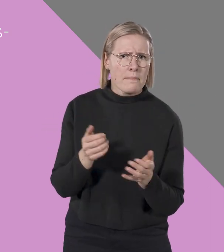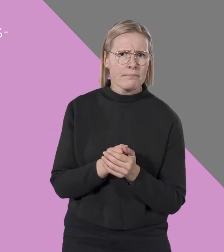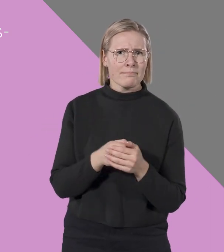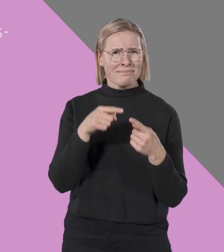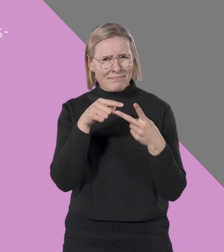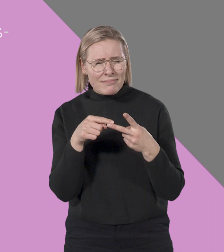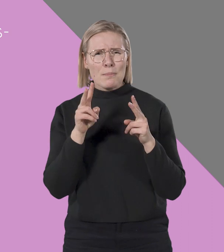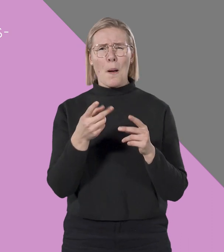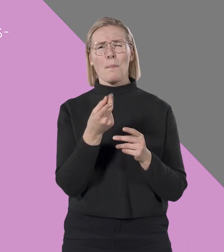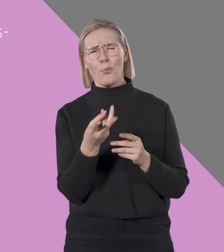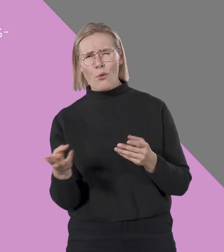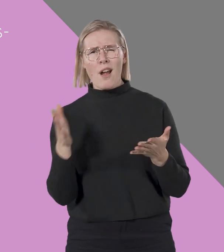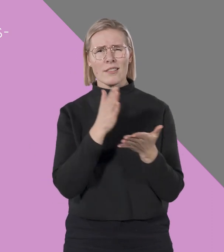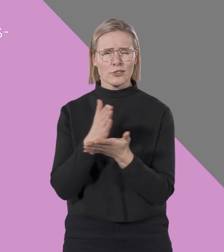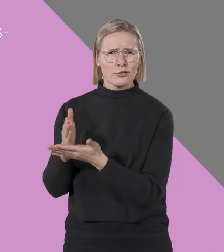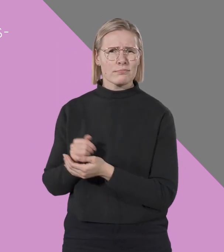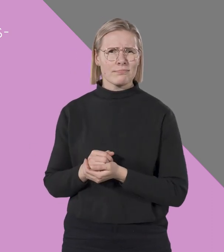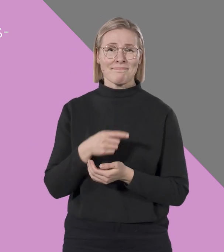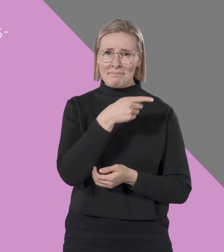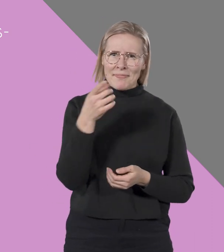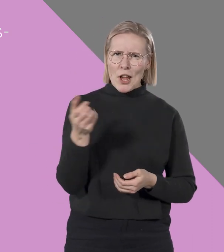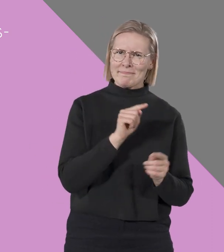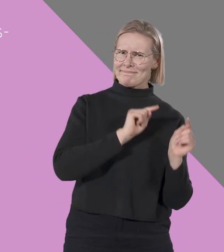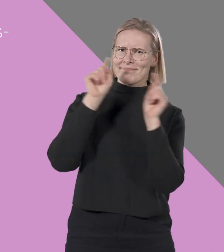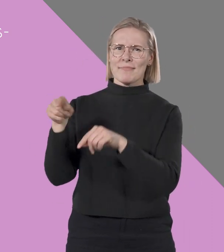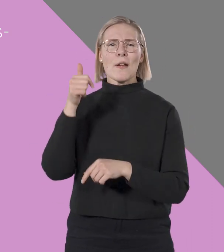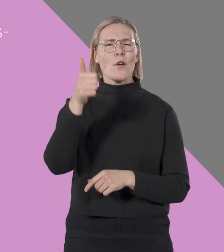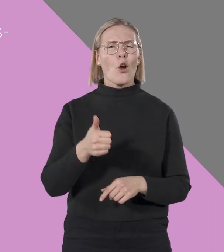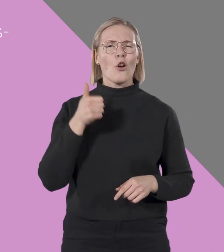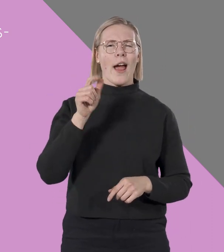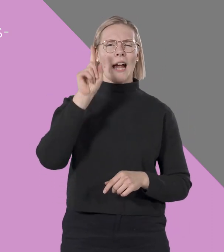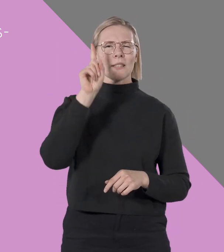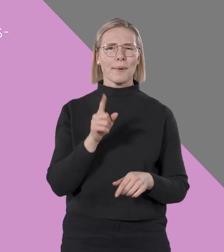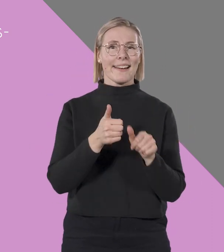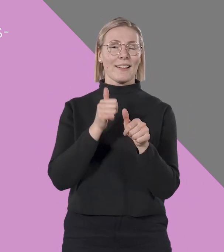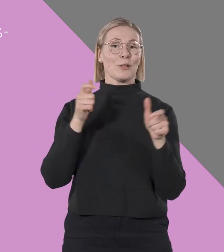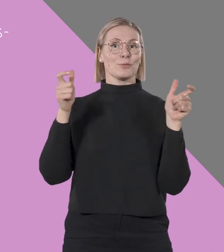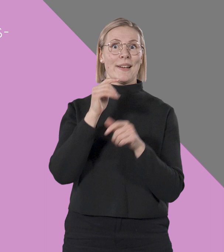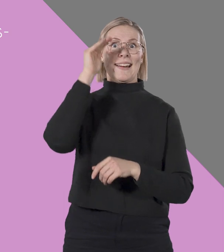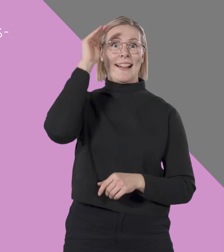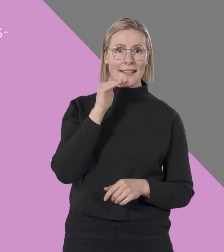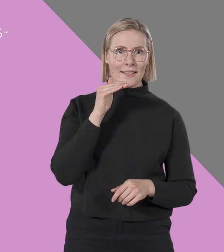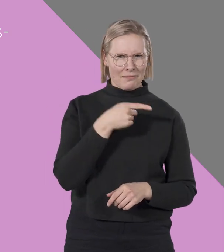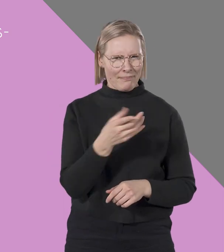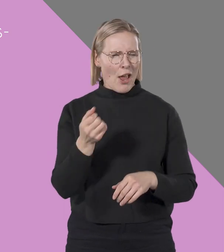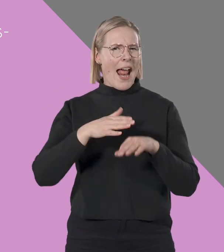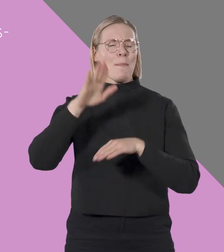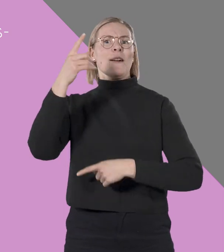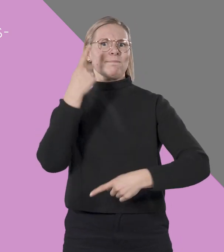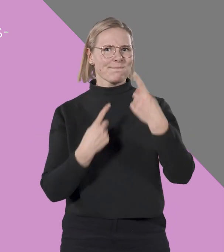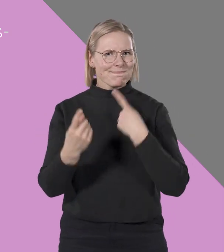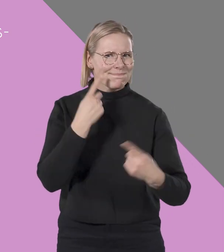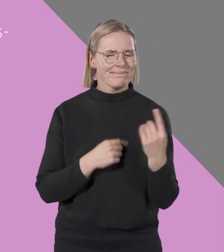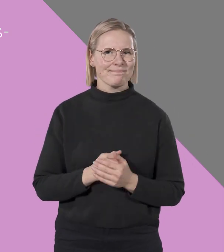Näitä sekä monia muita asioita käydään läpi vuoden ensimmäisessä etäyhdistysillassa, -